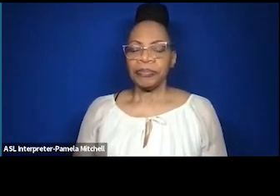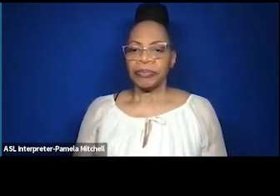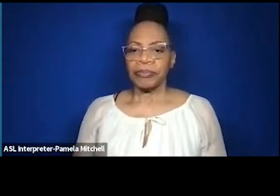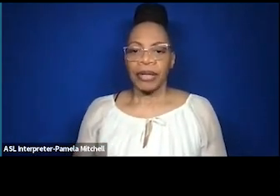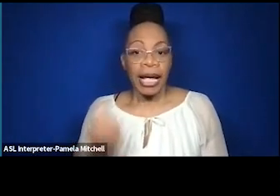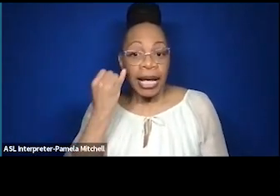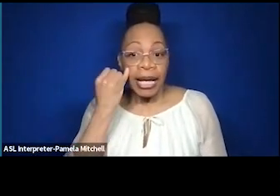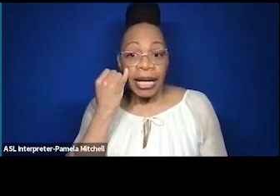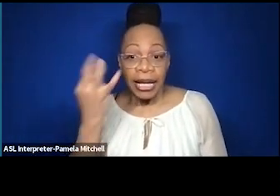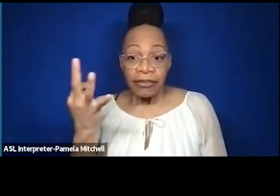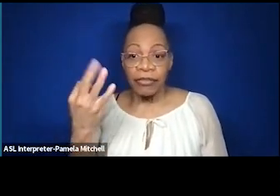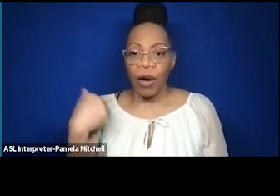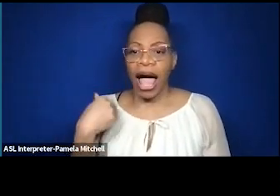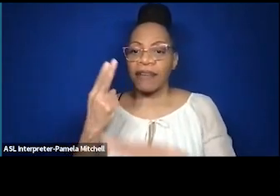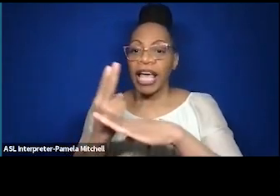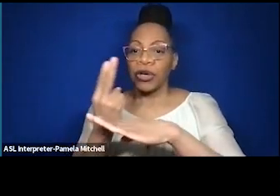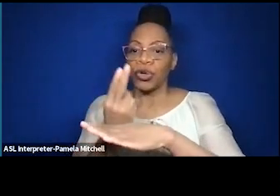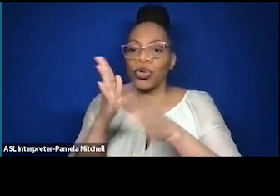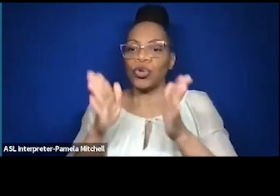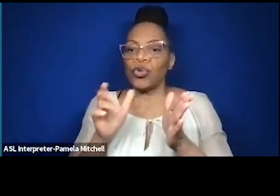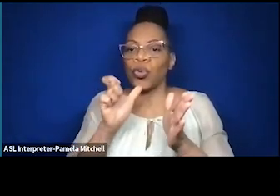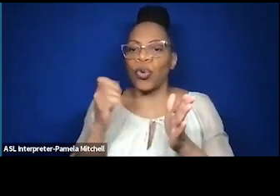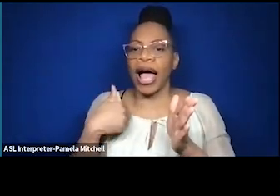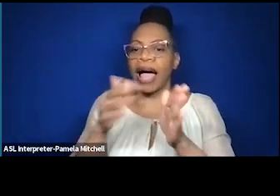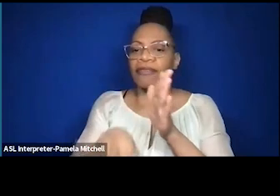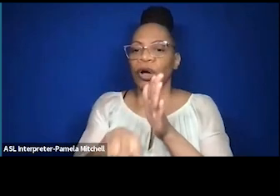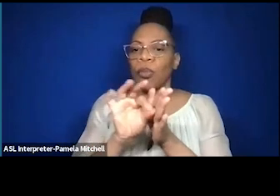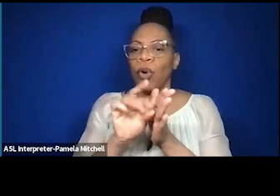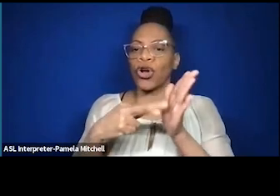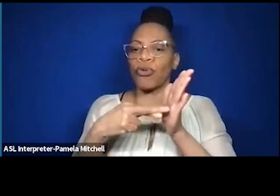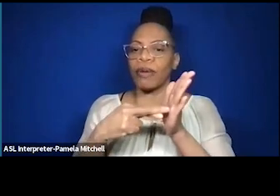Si hay un usuario que tiene acceso al servicio de representante designado